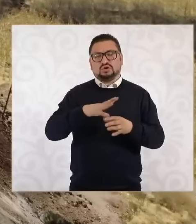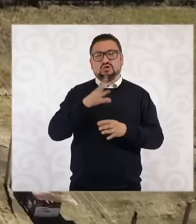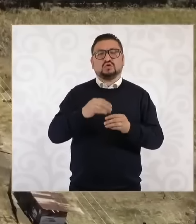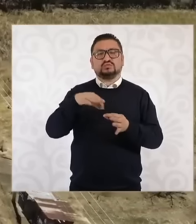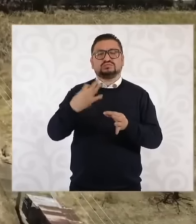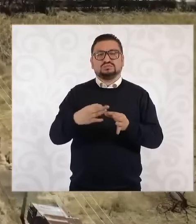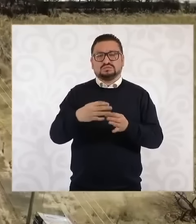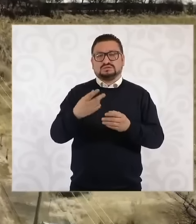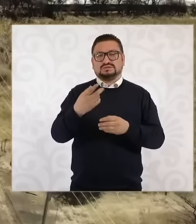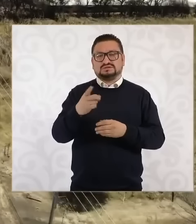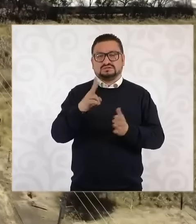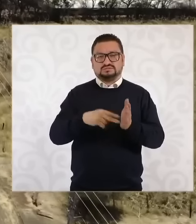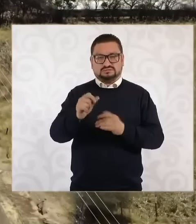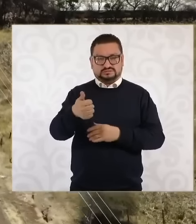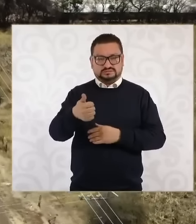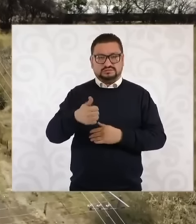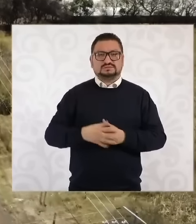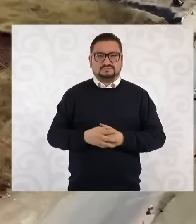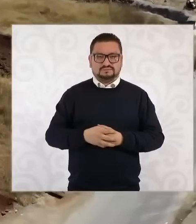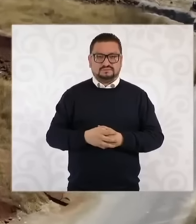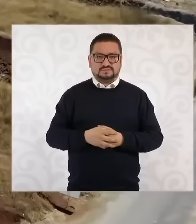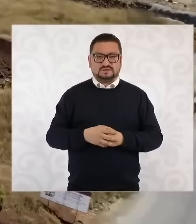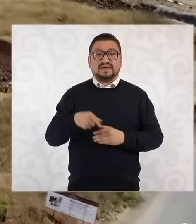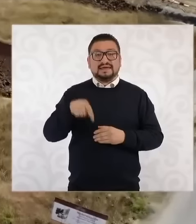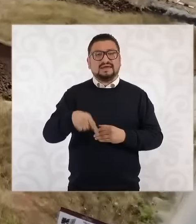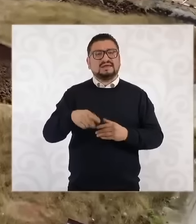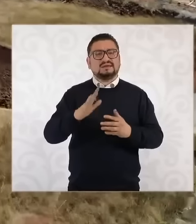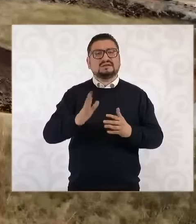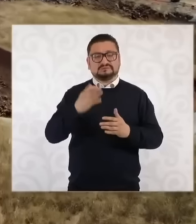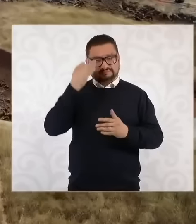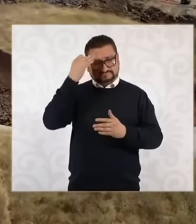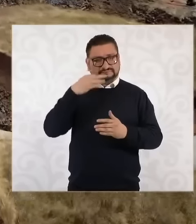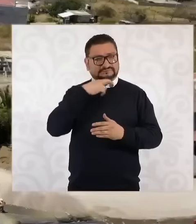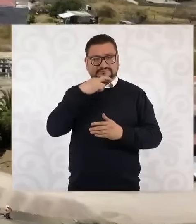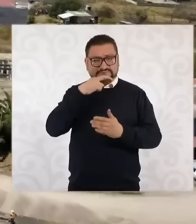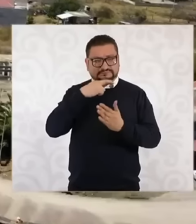diciembre 2026. Este, también se aceleraron los tiempos atendiendo la instrucción de la